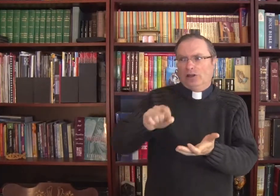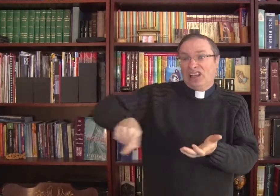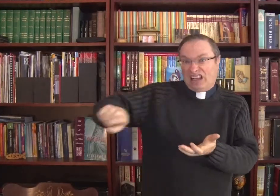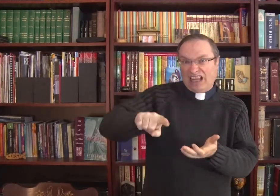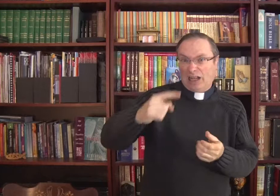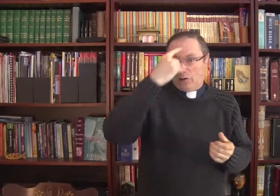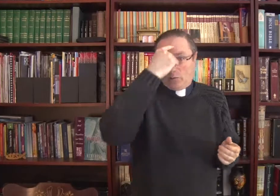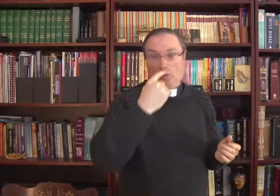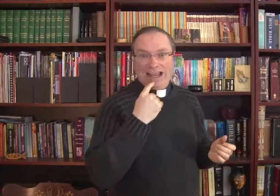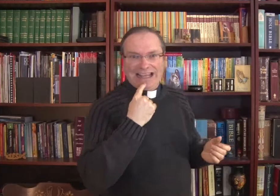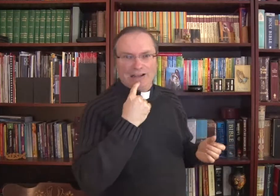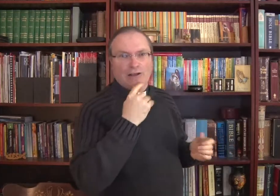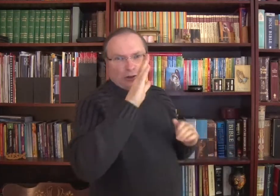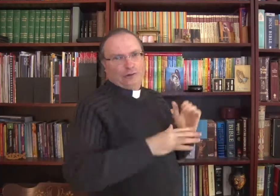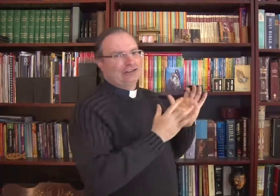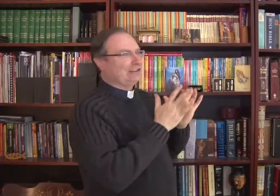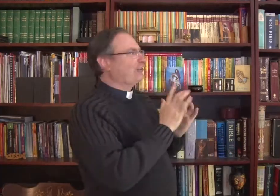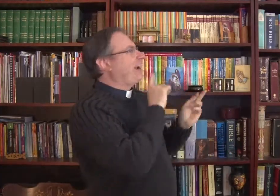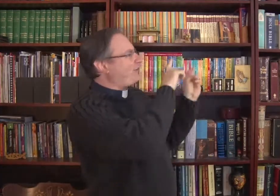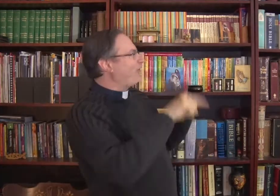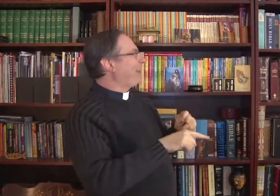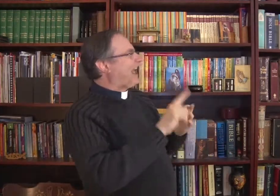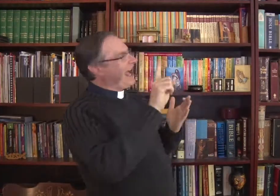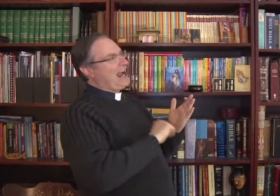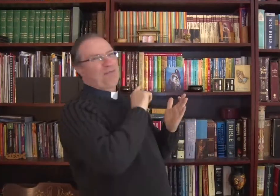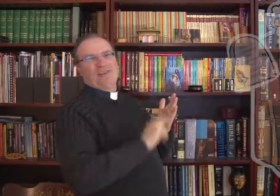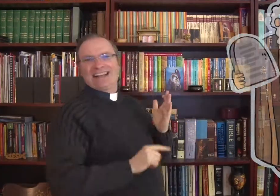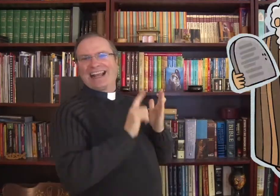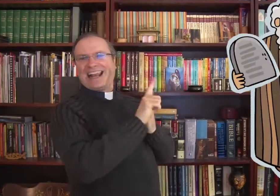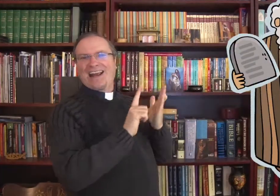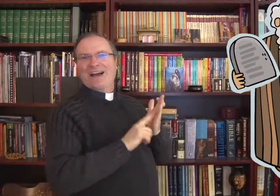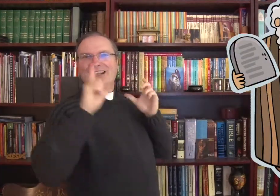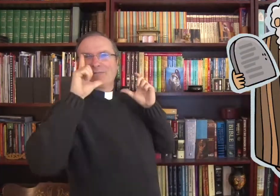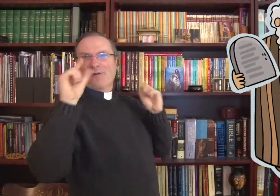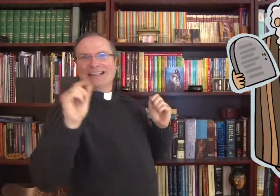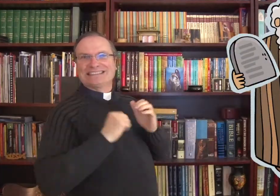ils croyaient que Jésus est venu abolir la loi de Moïse.